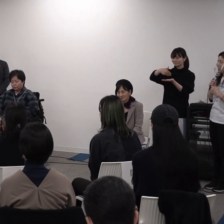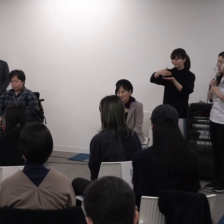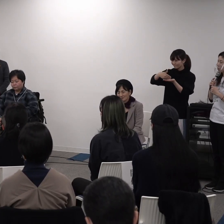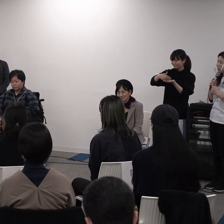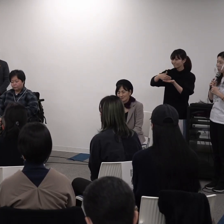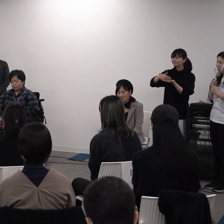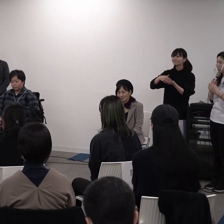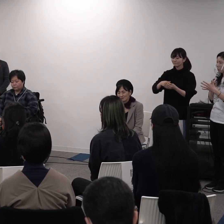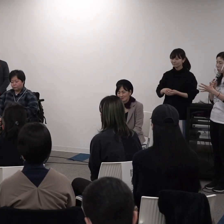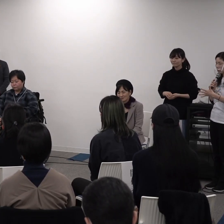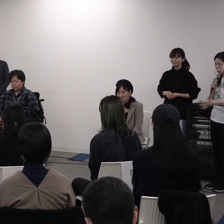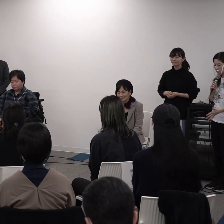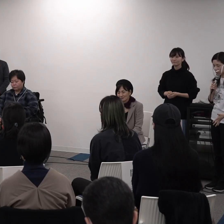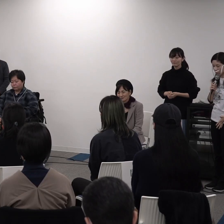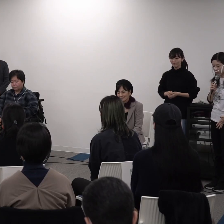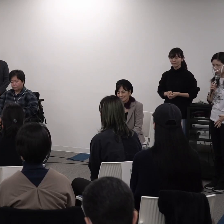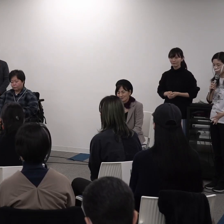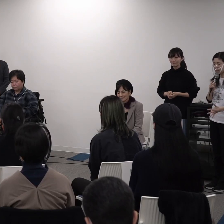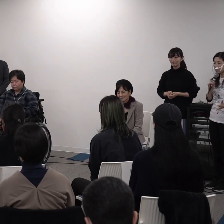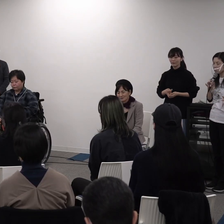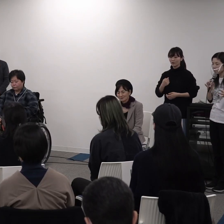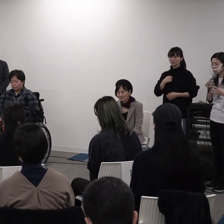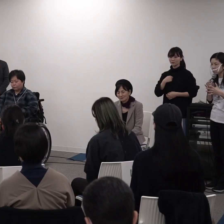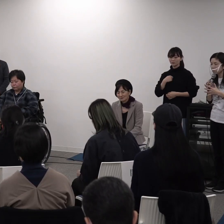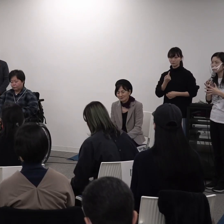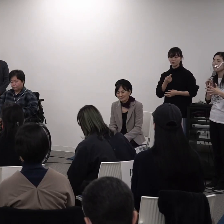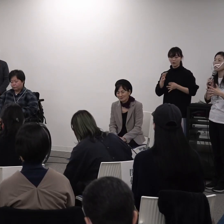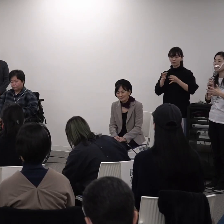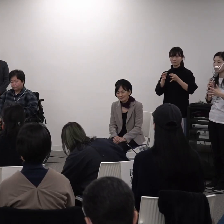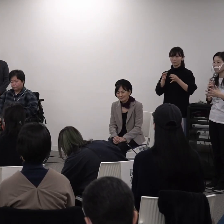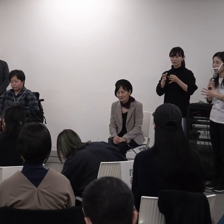その場合ご自身のお店が例えばすごく狭い場合